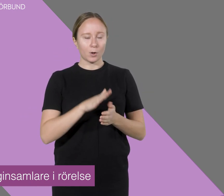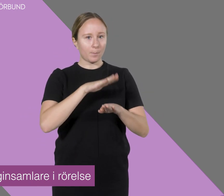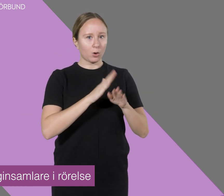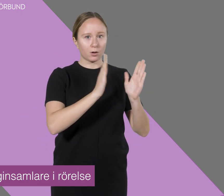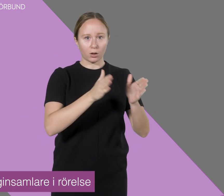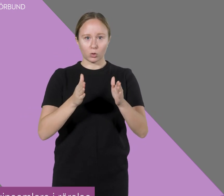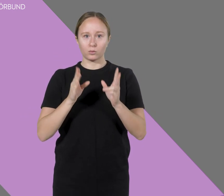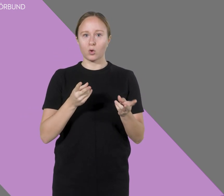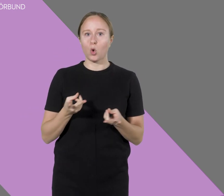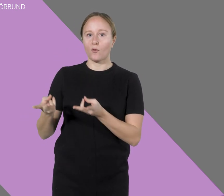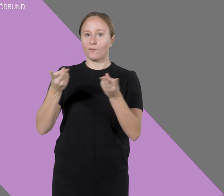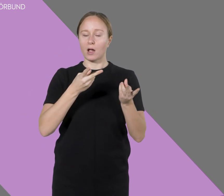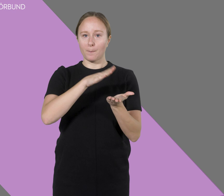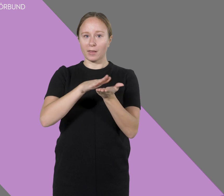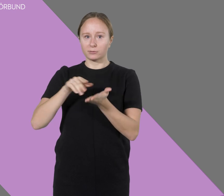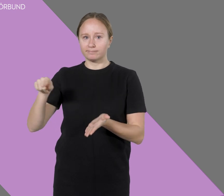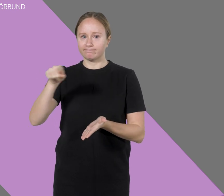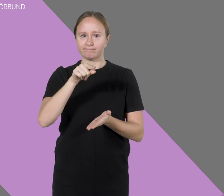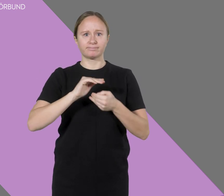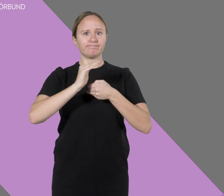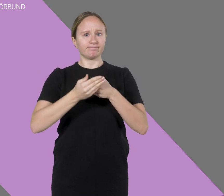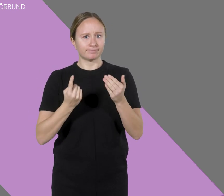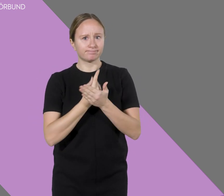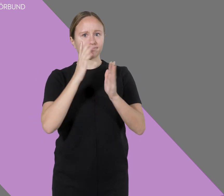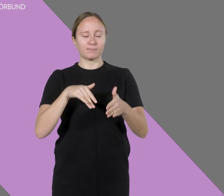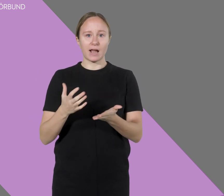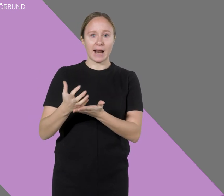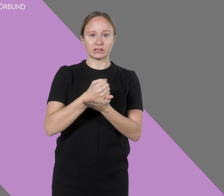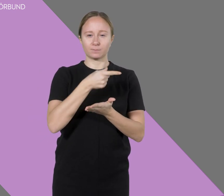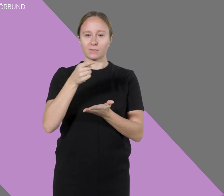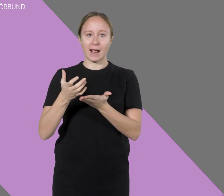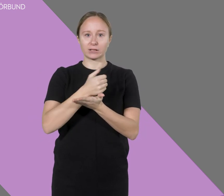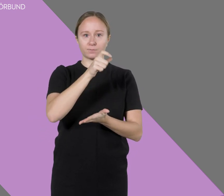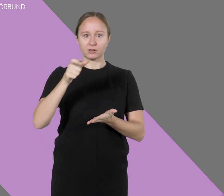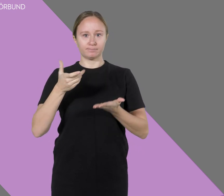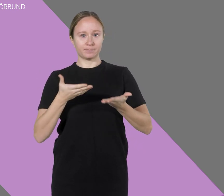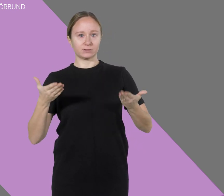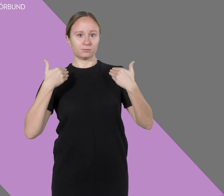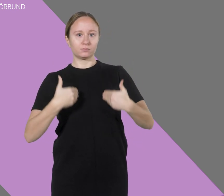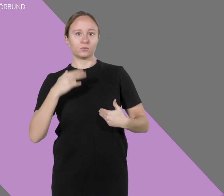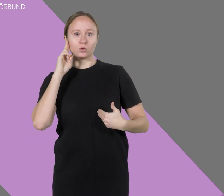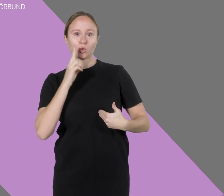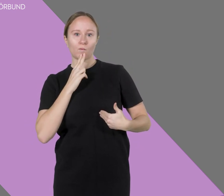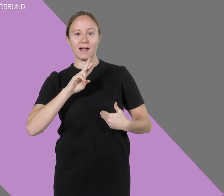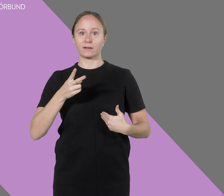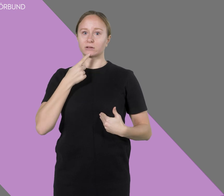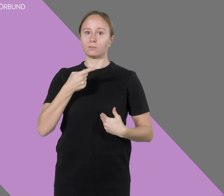På gator och andra offentliga platser pågår återigen insamlingar - där insamlarna presenterar sig som döva eller säger -